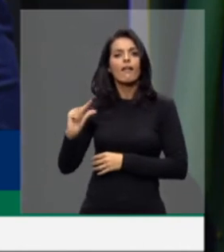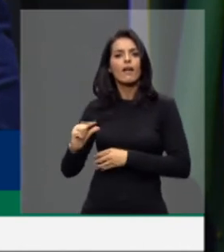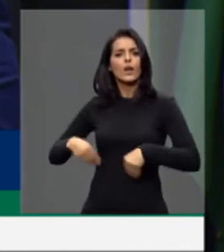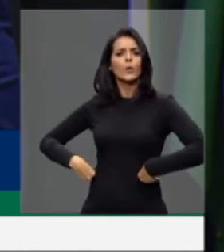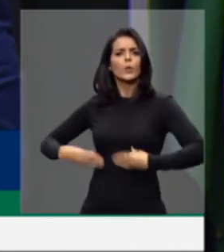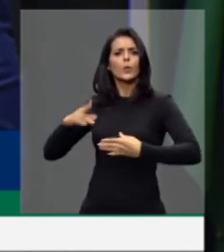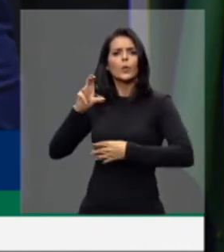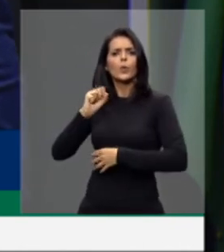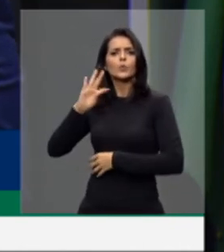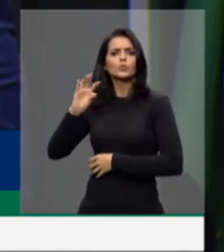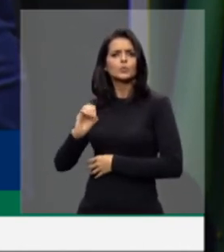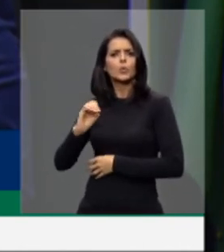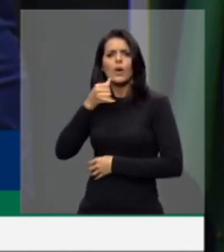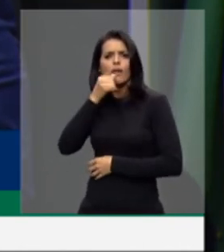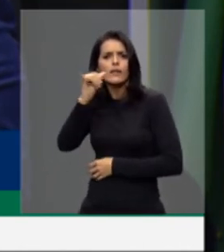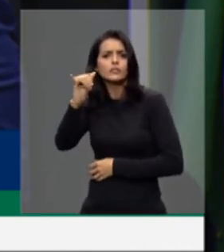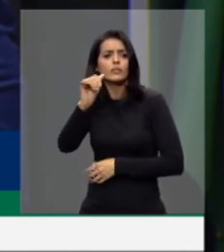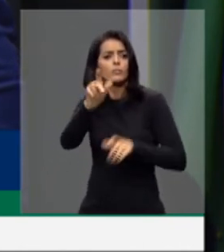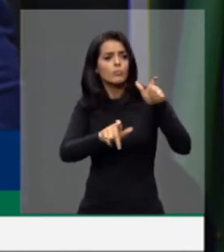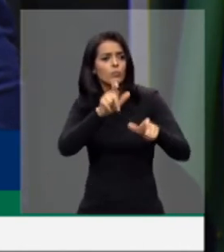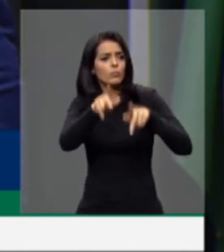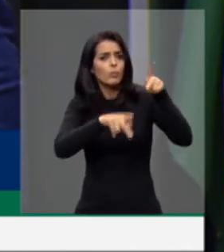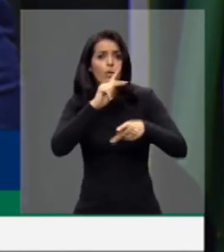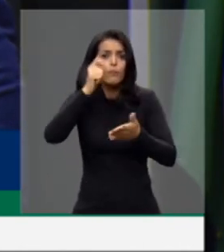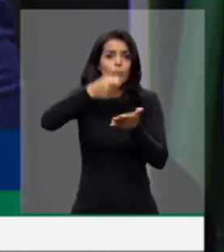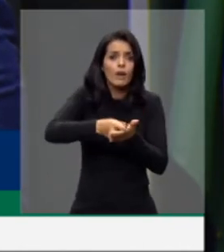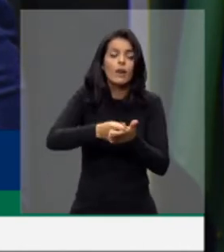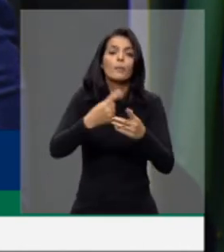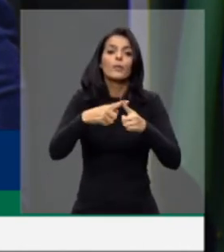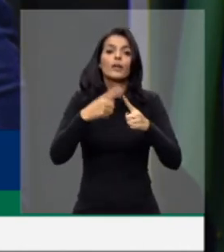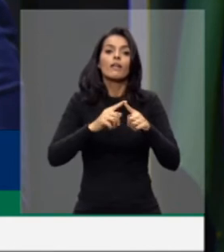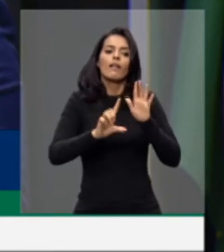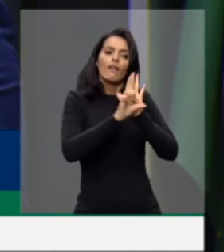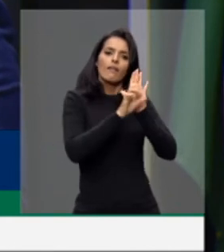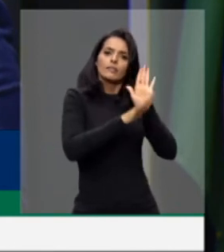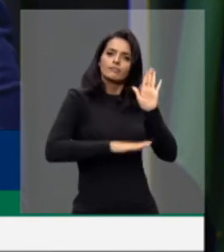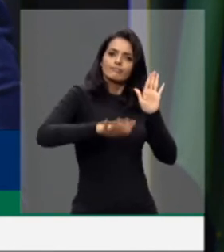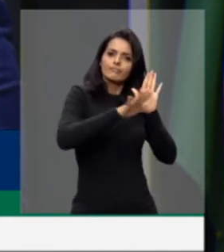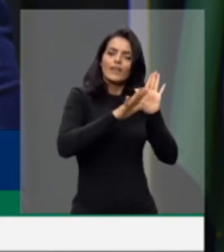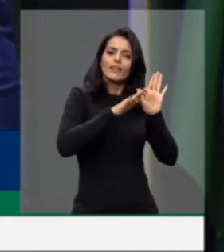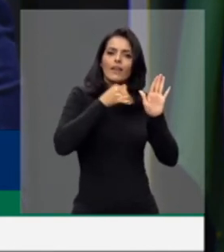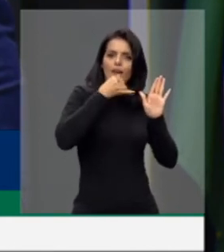CONSIDERAMOS OPORTUNA OPORTUNA, CONSIDERANDO A NECESSIDADE DE IMPLEMENTAR MEDIDAS QUE RESULTEM NA REDUÇÃO DO CUSTO DA ENERGIA PARA O CONSUMIDOR FINAL. E